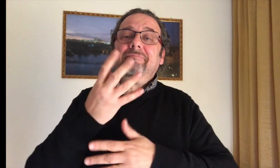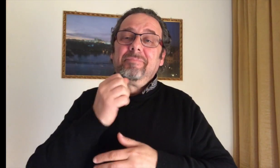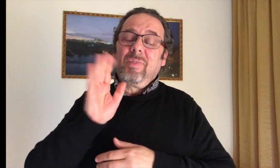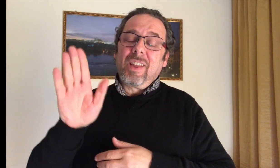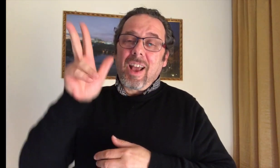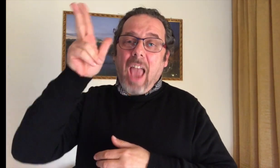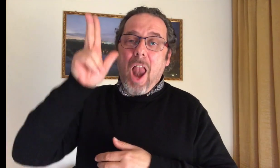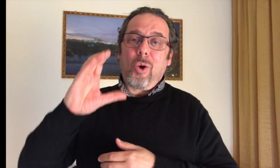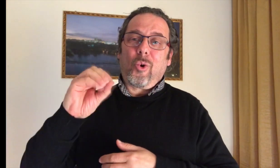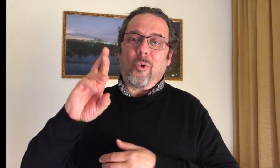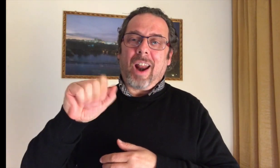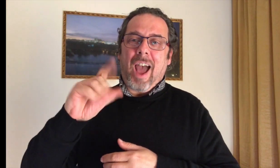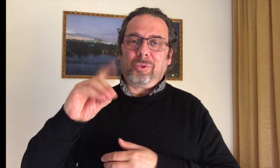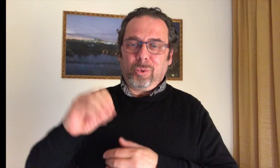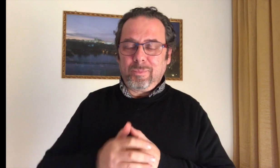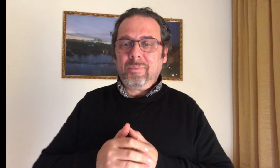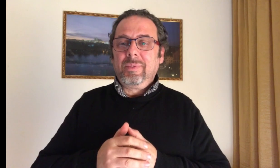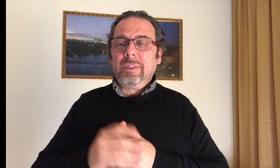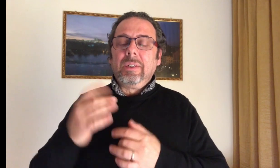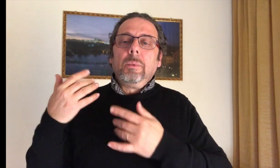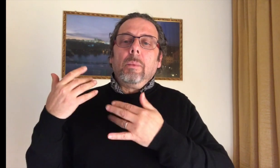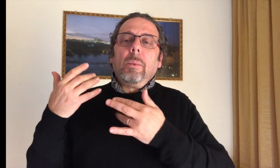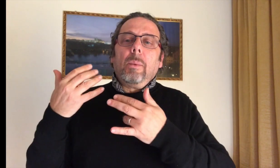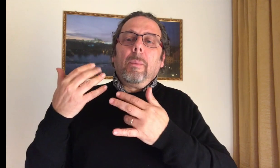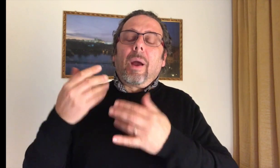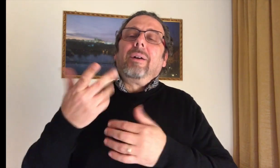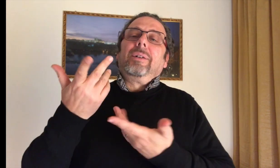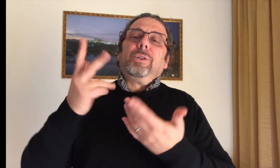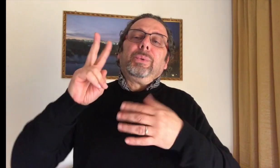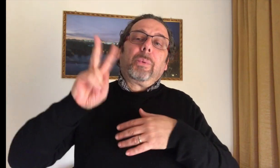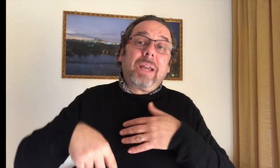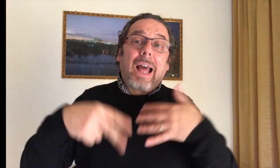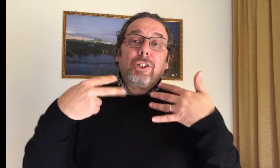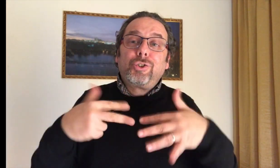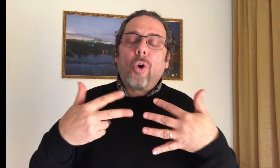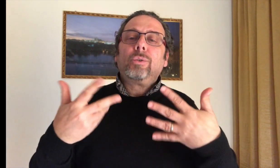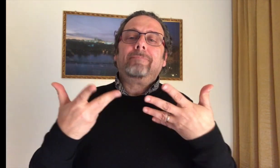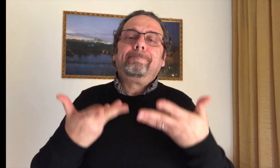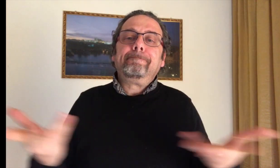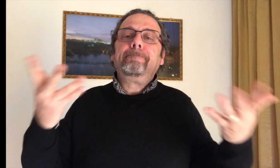Veramente fu un’idea di Gallo Corrado…fino all’anno 2018. Con rammarico ricordo che egli ebbe un